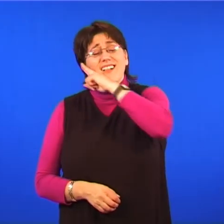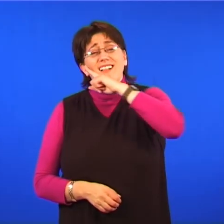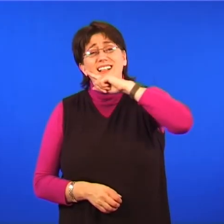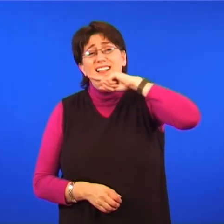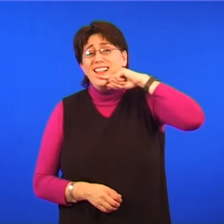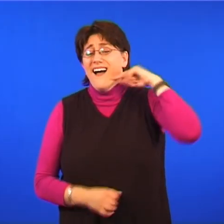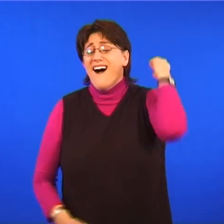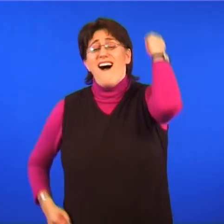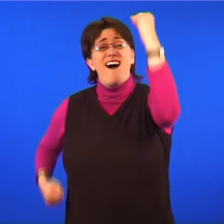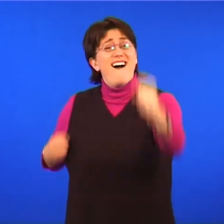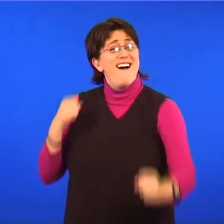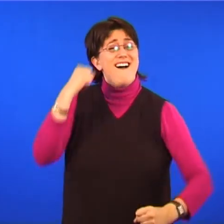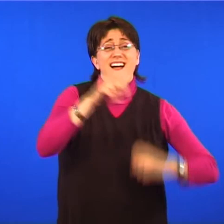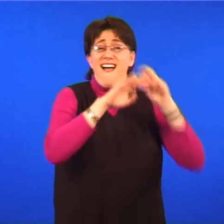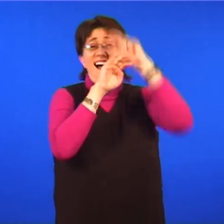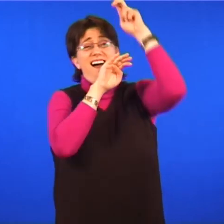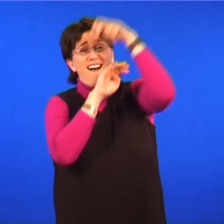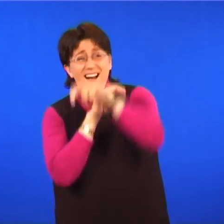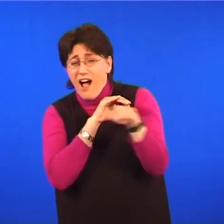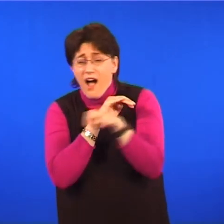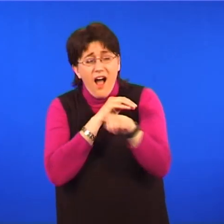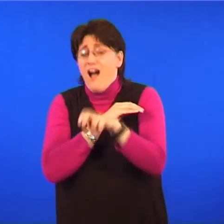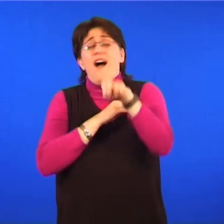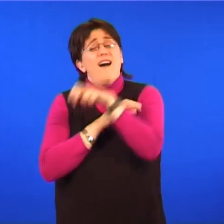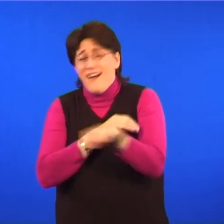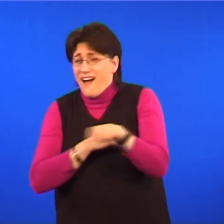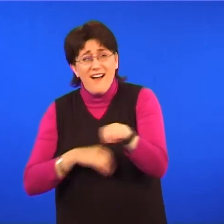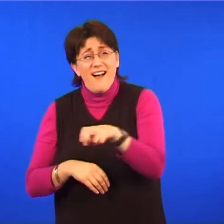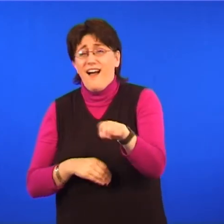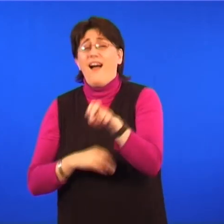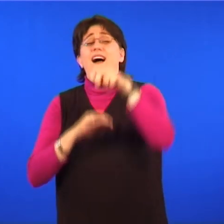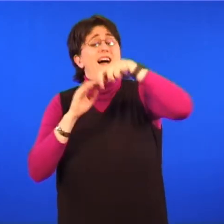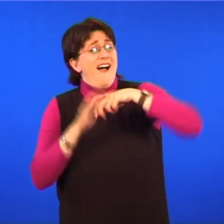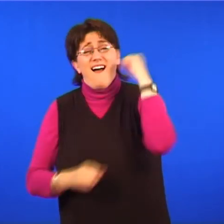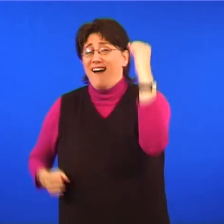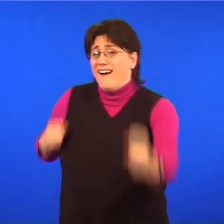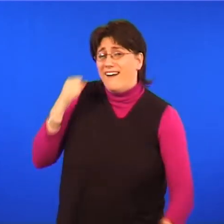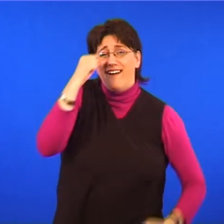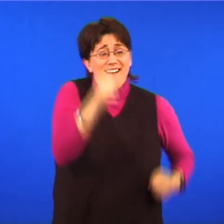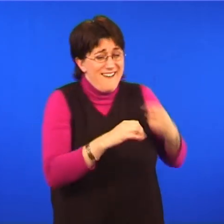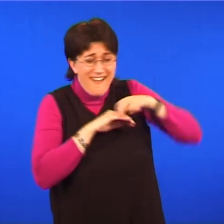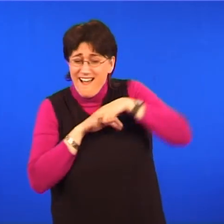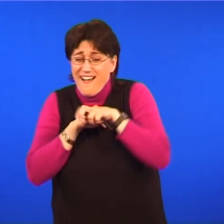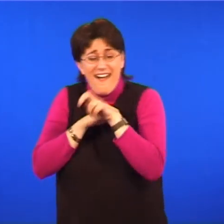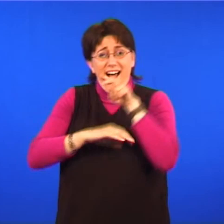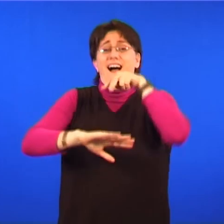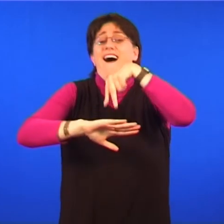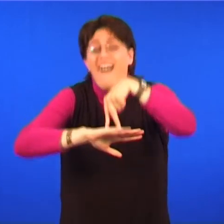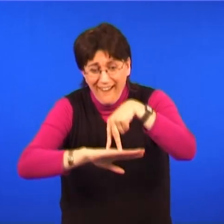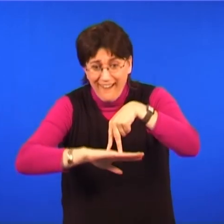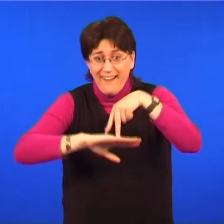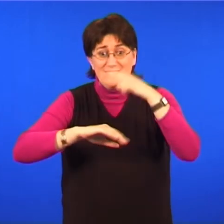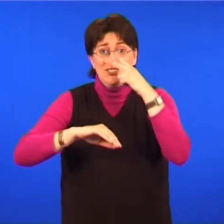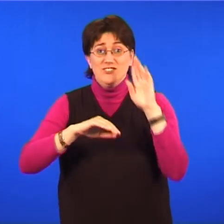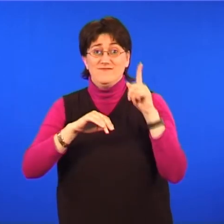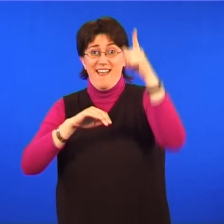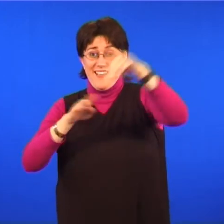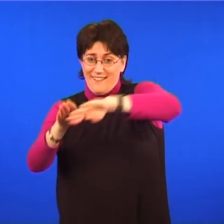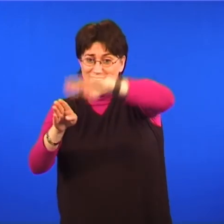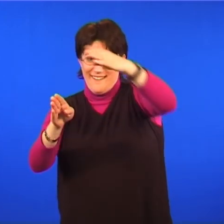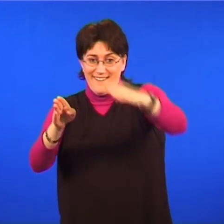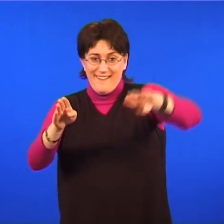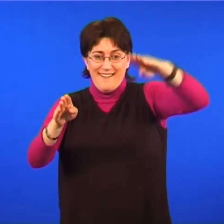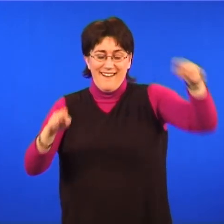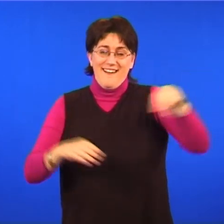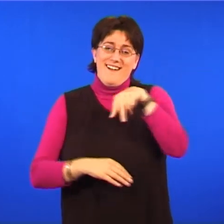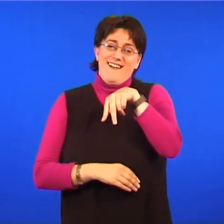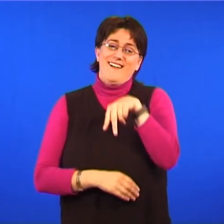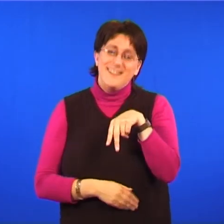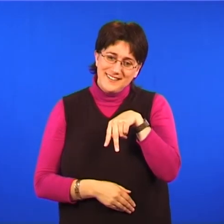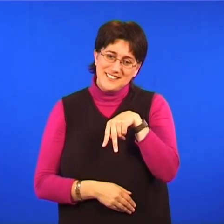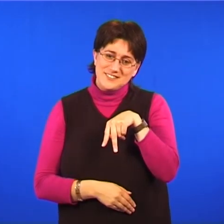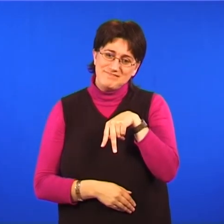Fór hún við það glöð heim aftur.